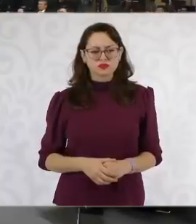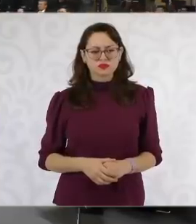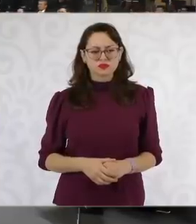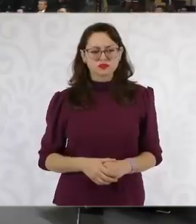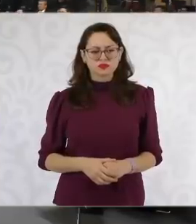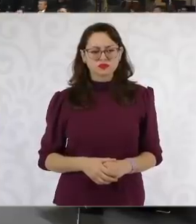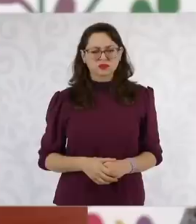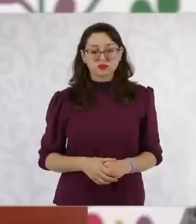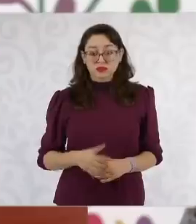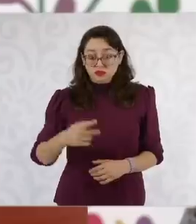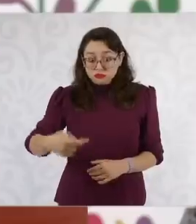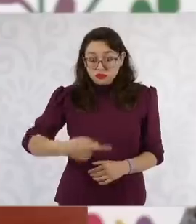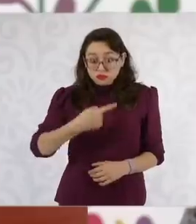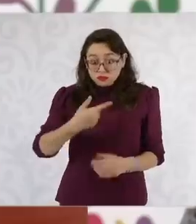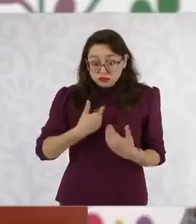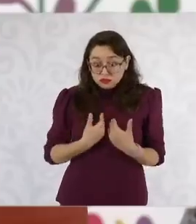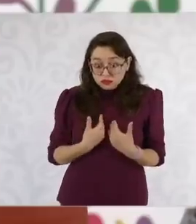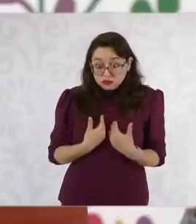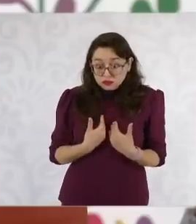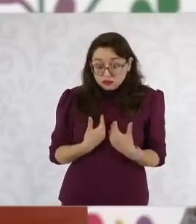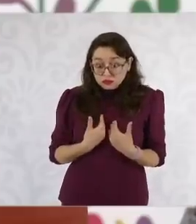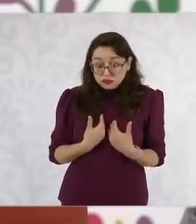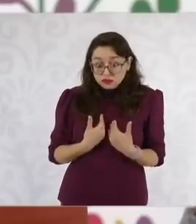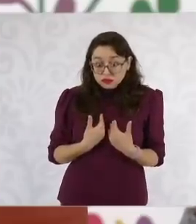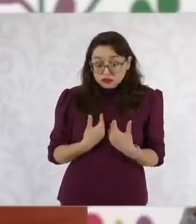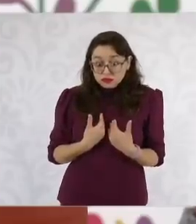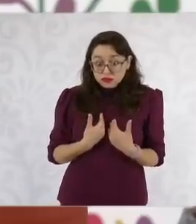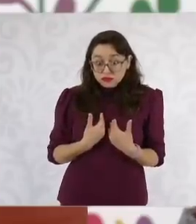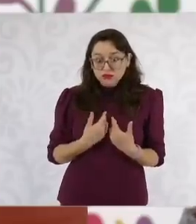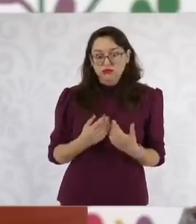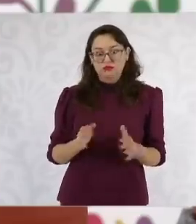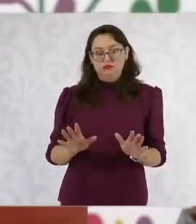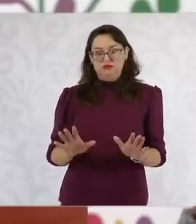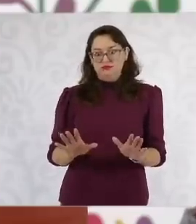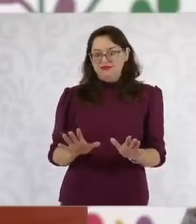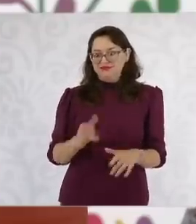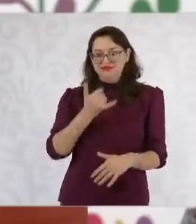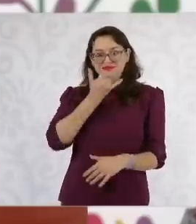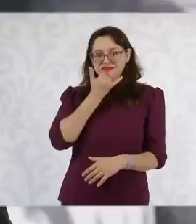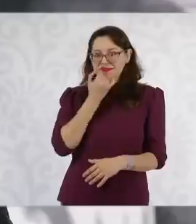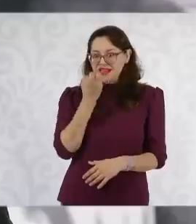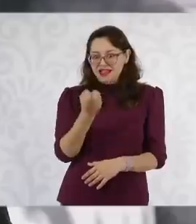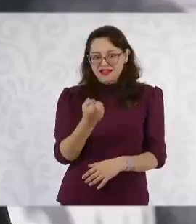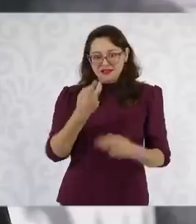me lo pregunta a mí Sí mire nosotros no podemos dar más información que la que depende de las